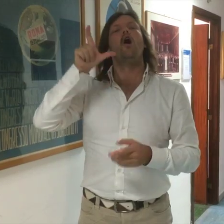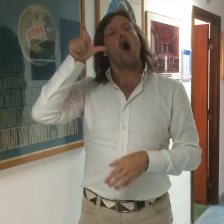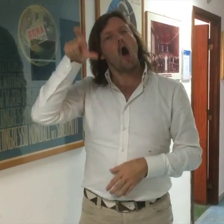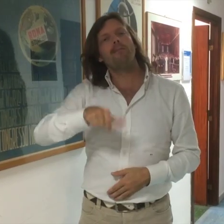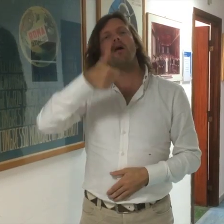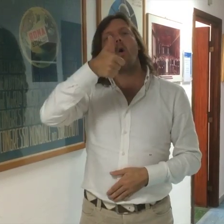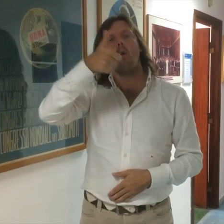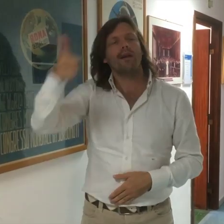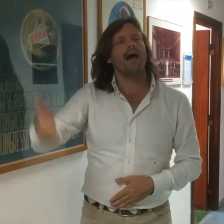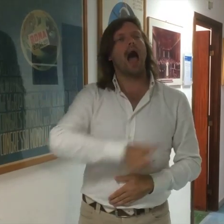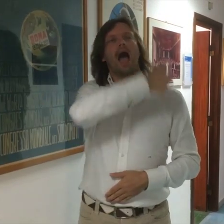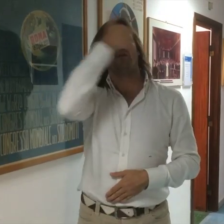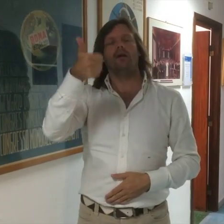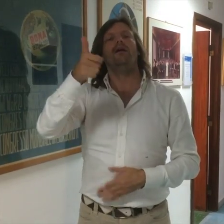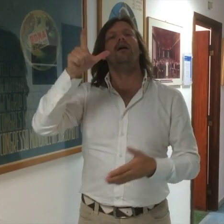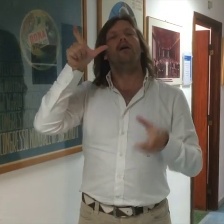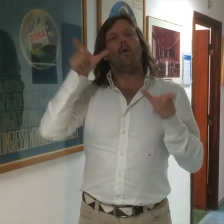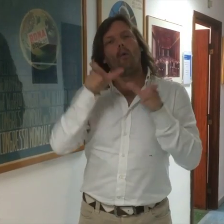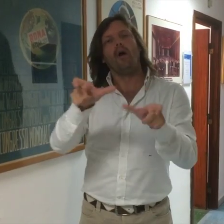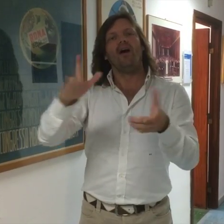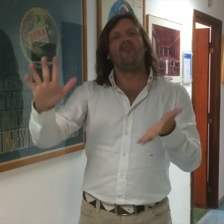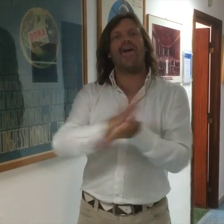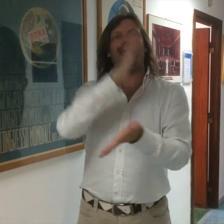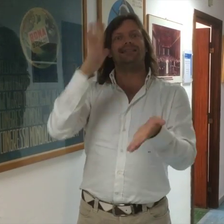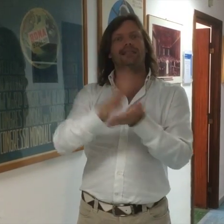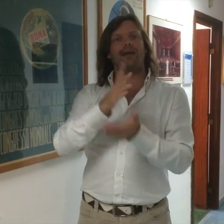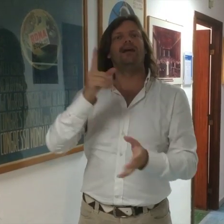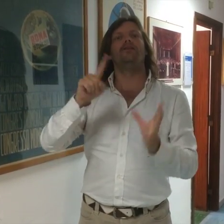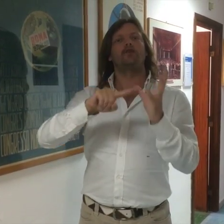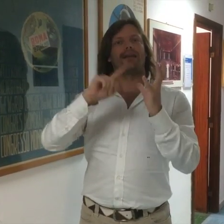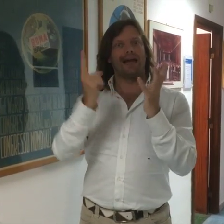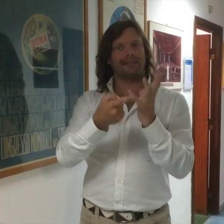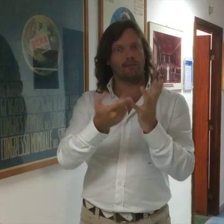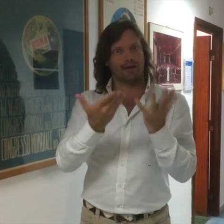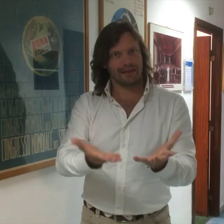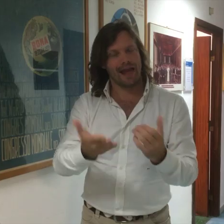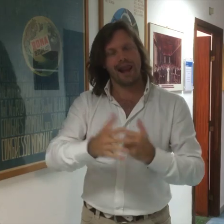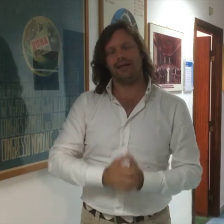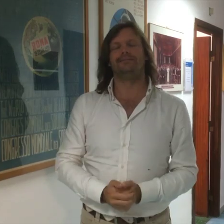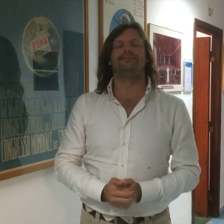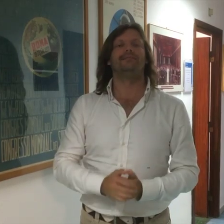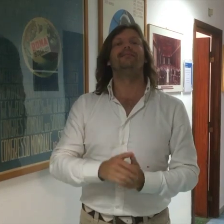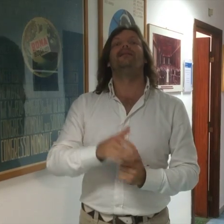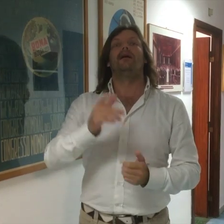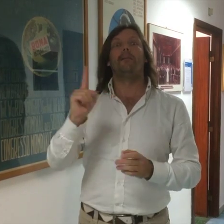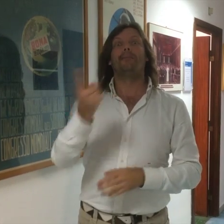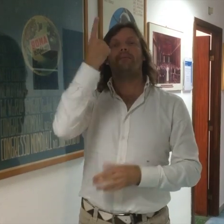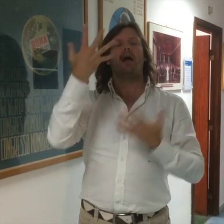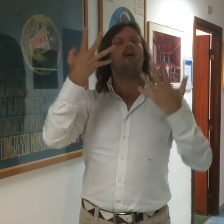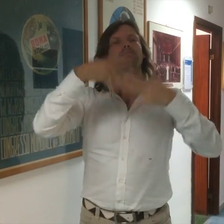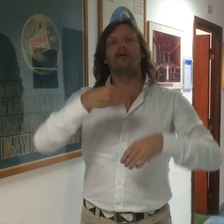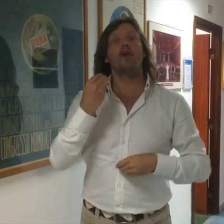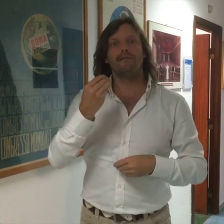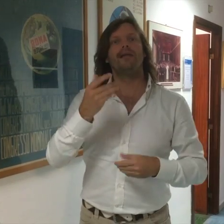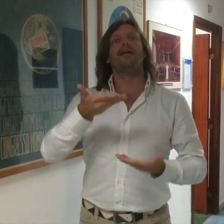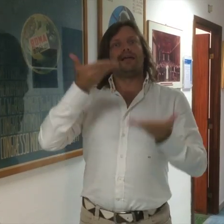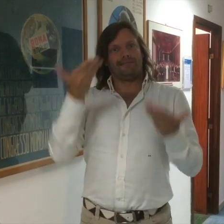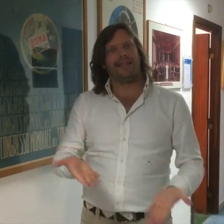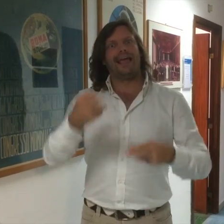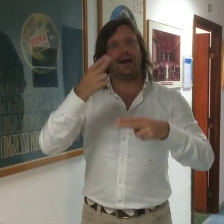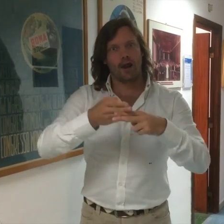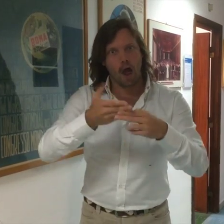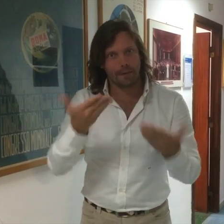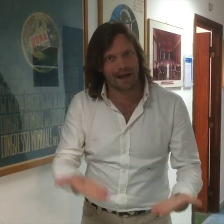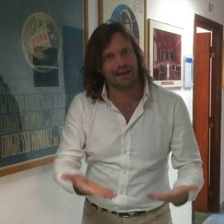ricorrenza annuale come la Giornata Mondiale del Sordo, la prima organizzazione di questo evento fu Roma.